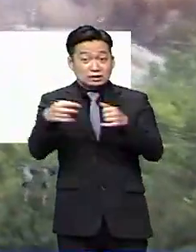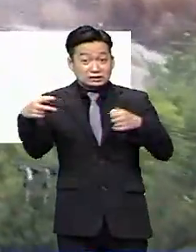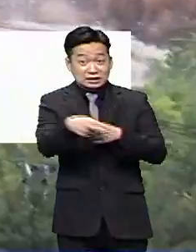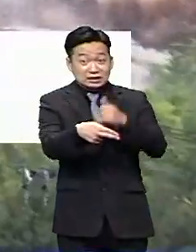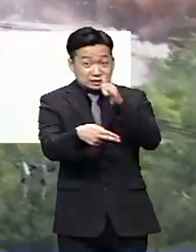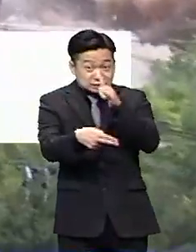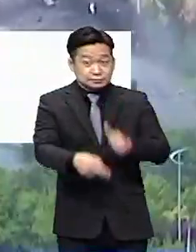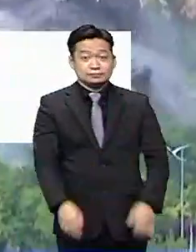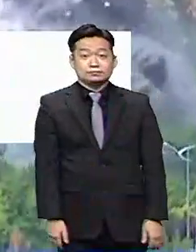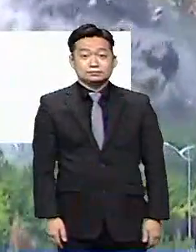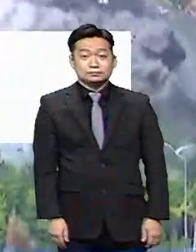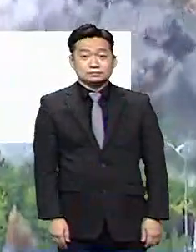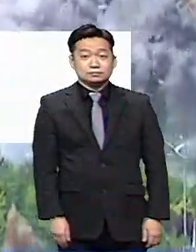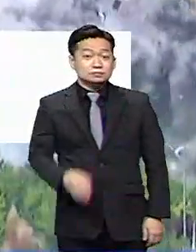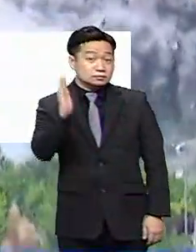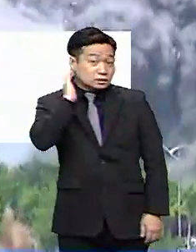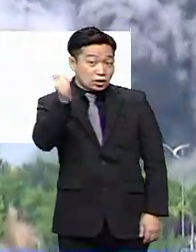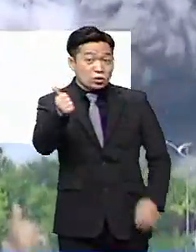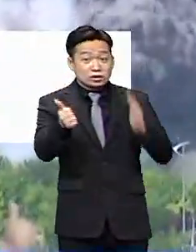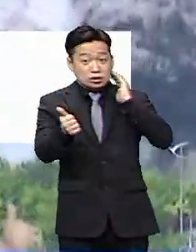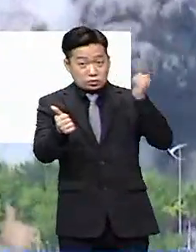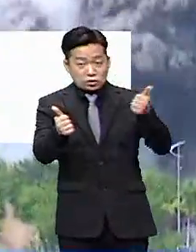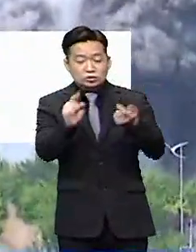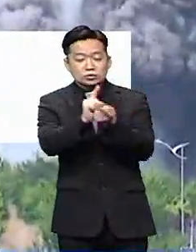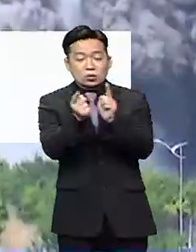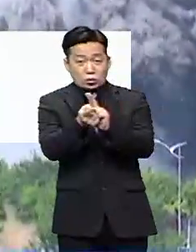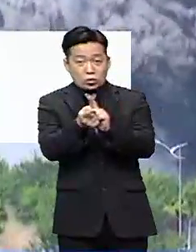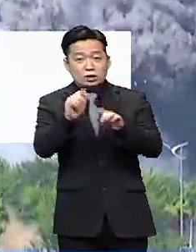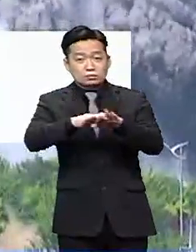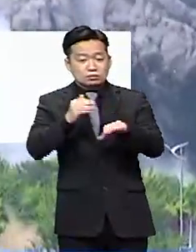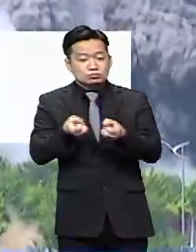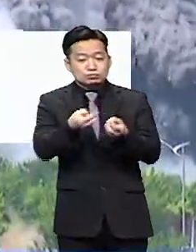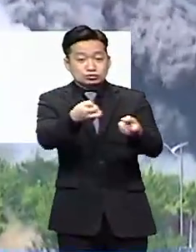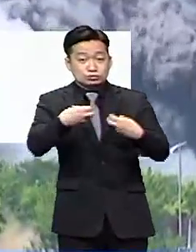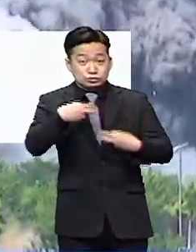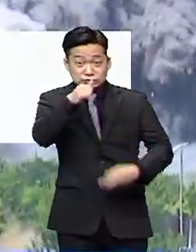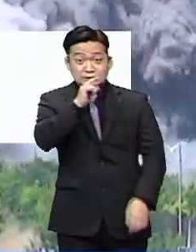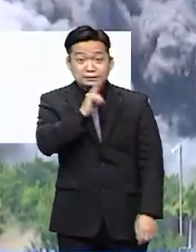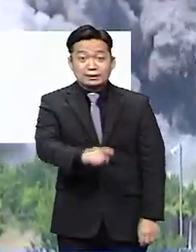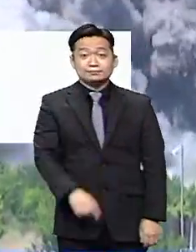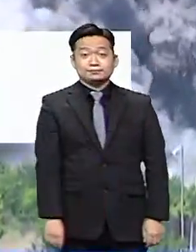것으로 알려졌는데 남북 정상 사이에는 친서 교환이 이어지고 있었다는